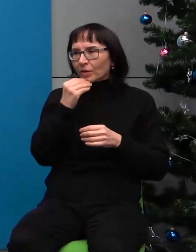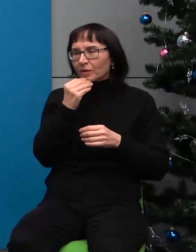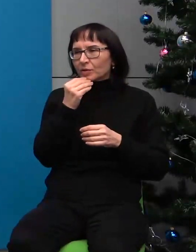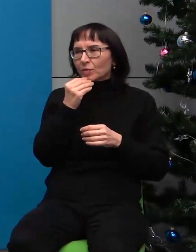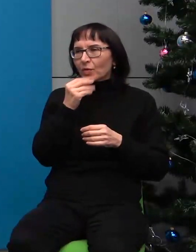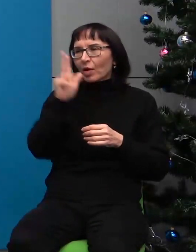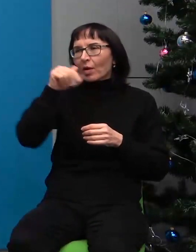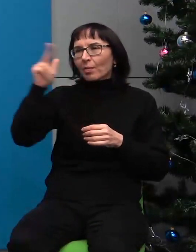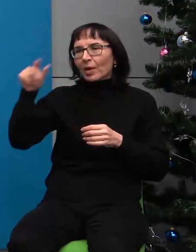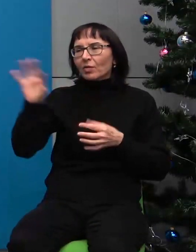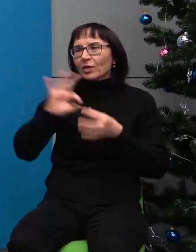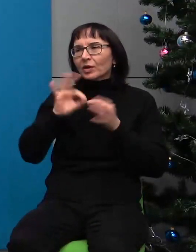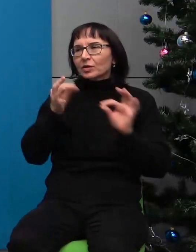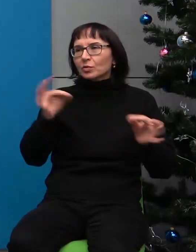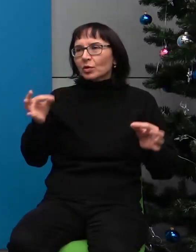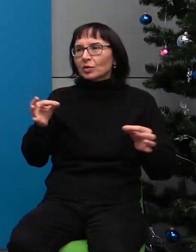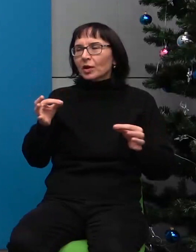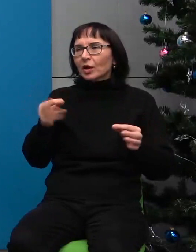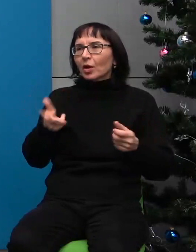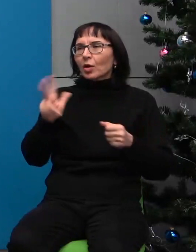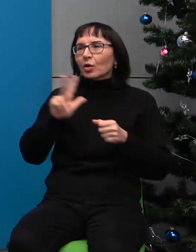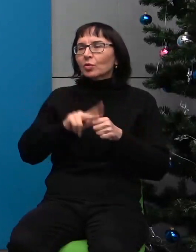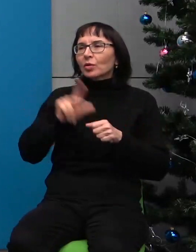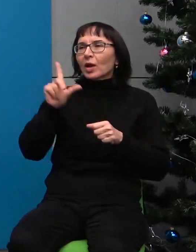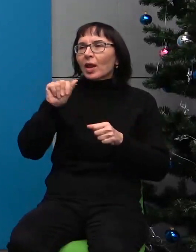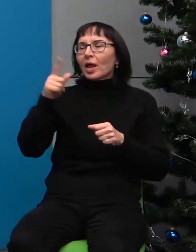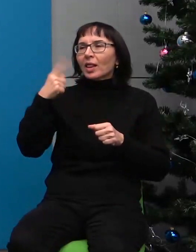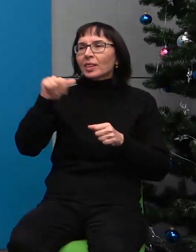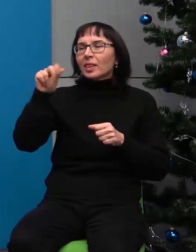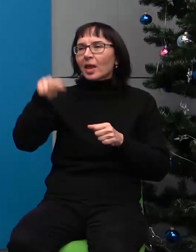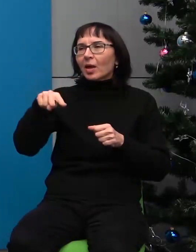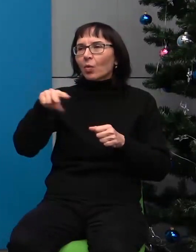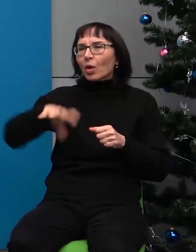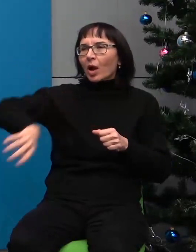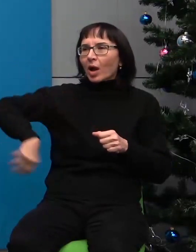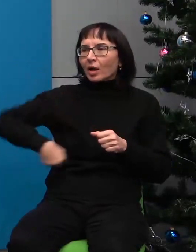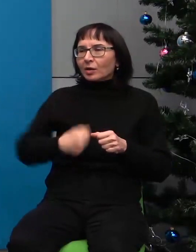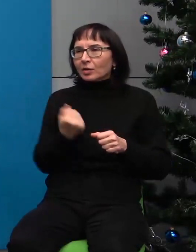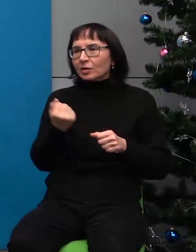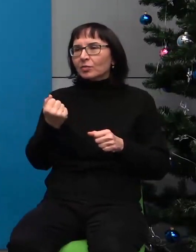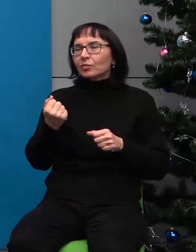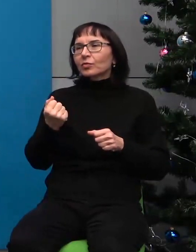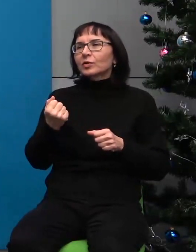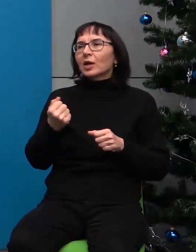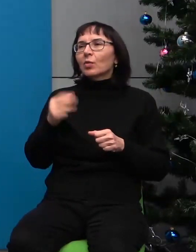które Landau rekwirował we Wiedniu. I ten obraz był później przez kilkadziesiąt lat poszukiwany.